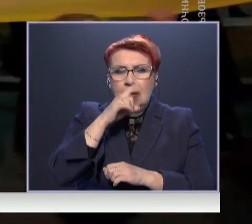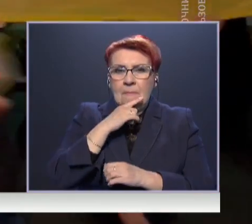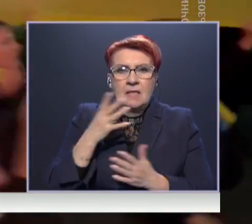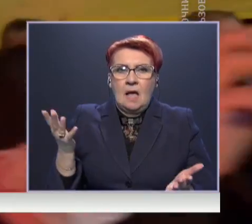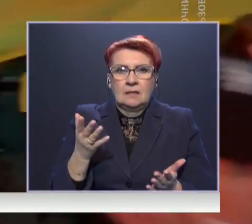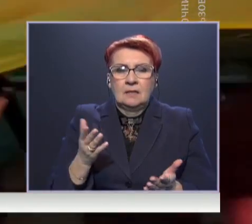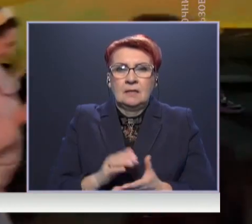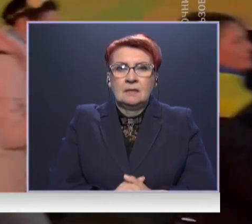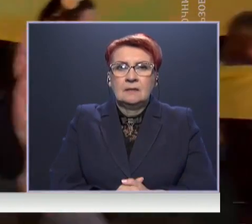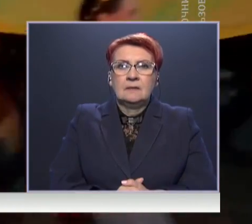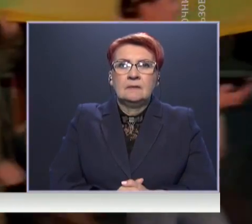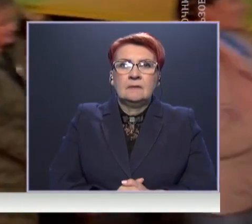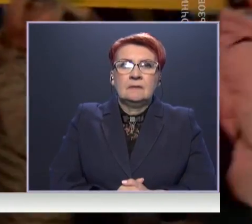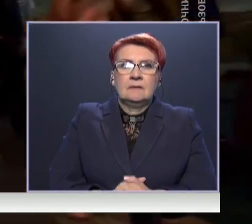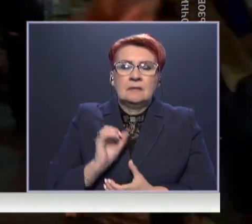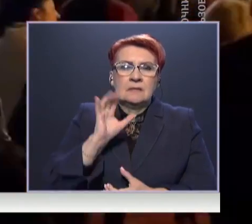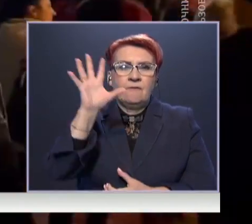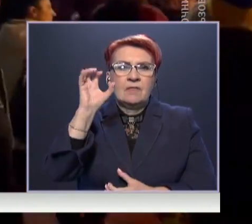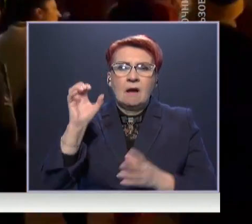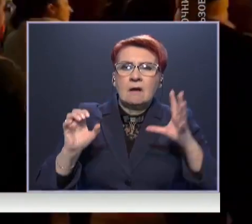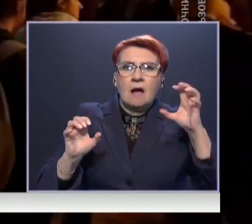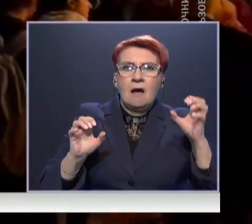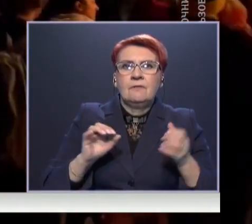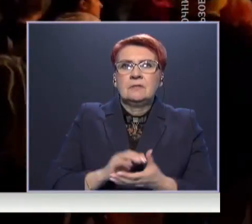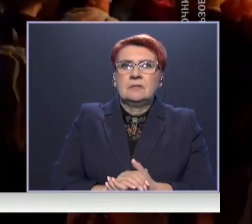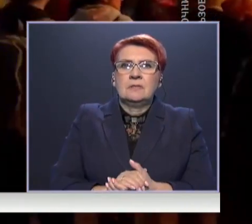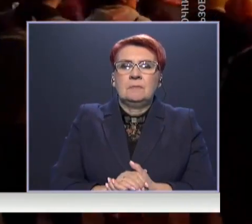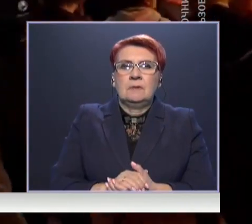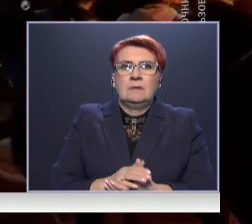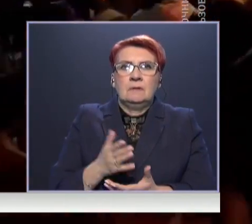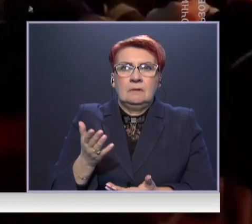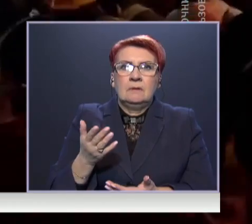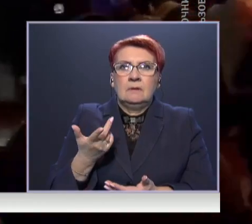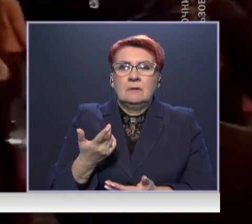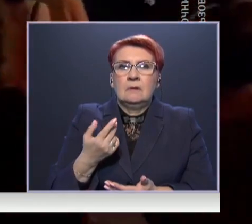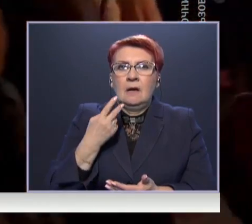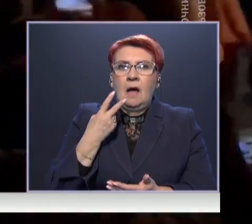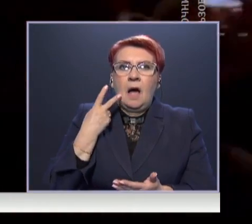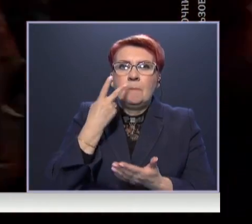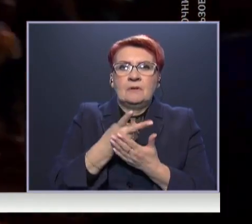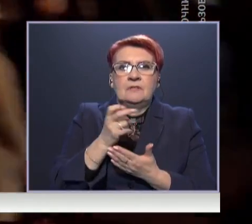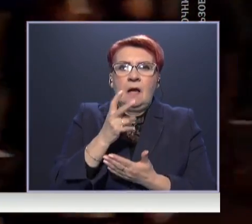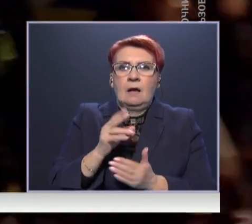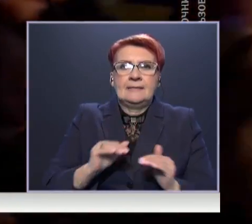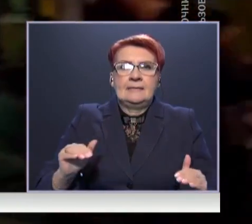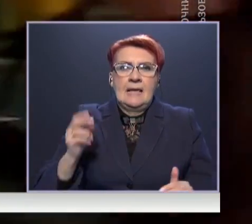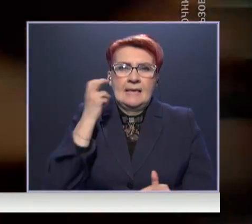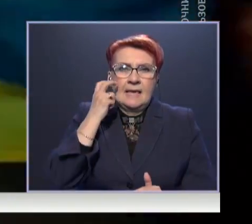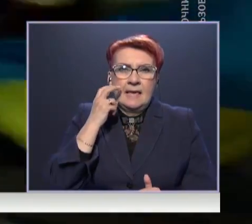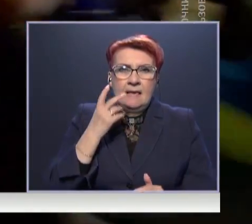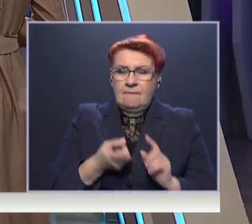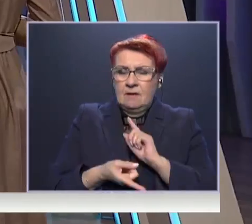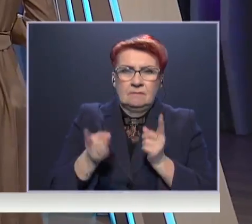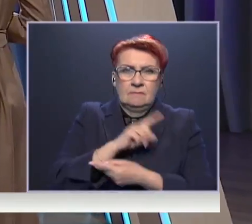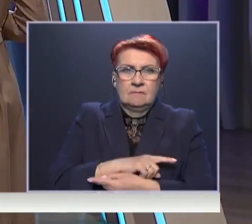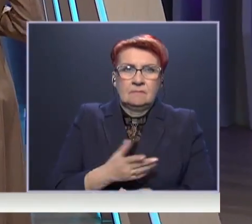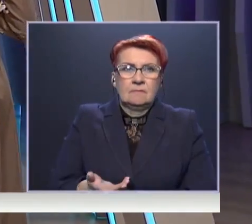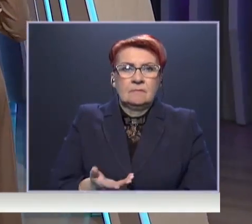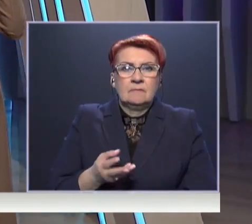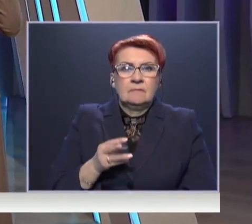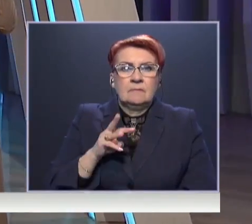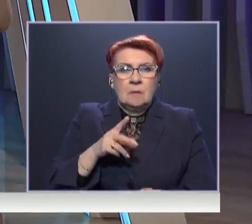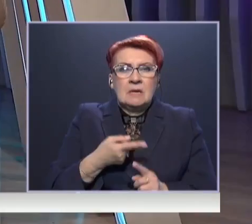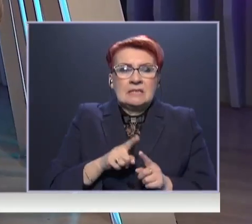фотографии представляют детей Киева с этим